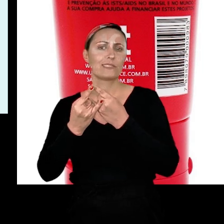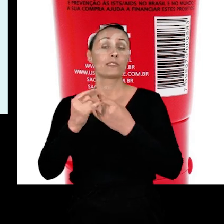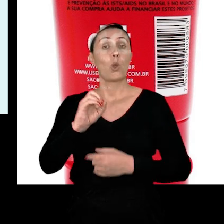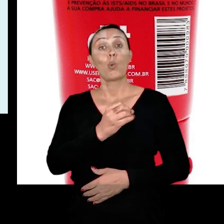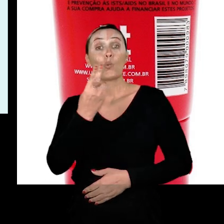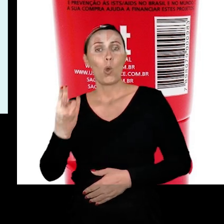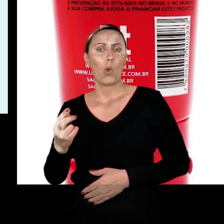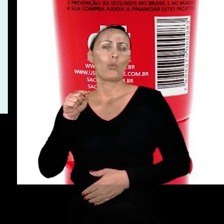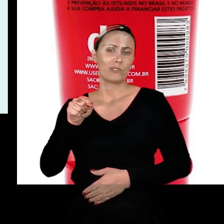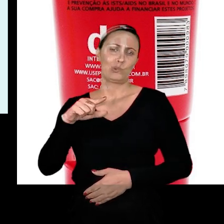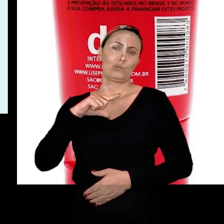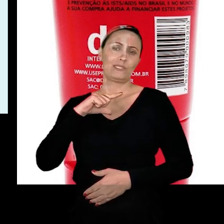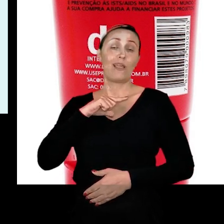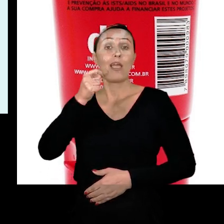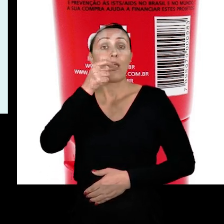que é a profilaxia pré-exposição.